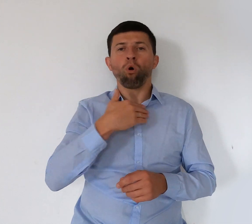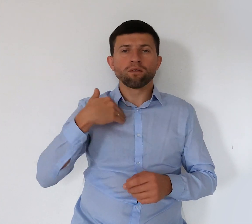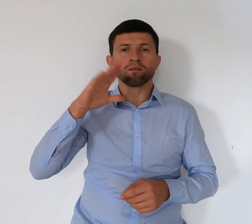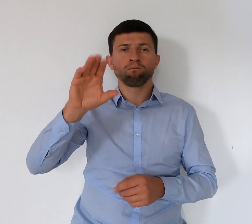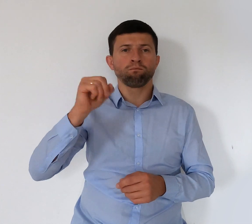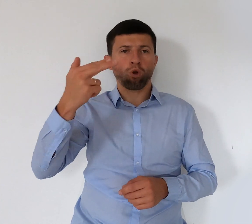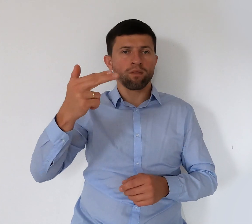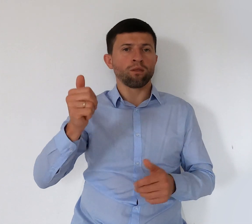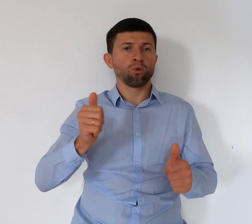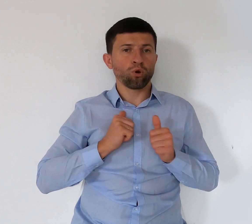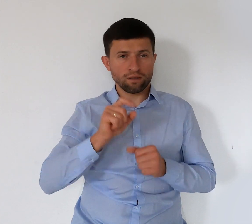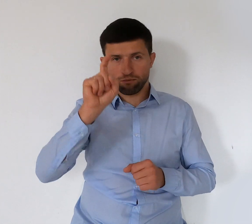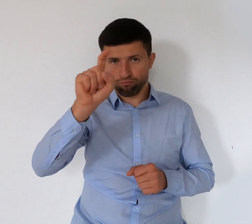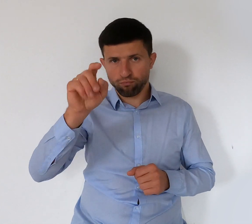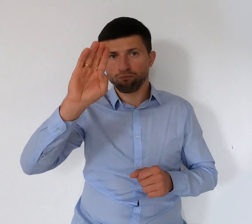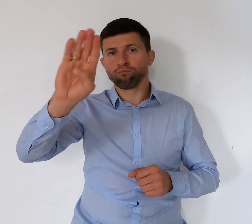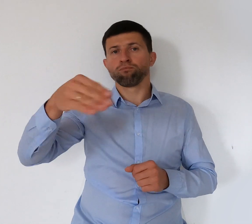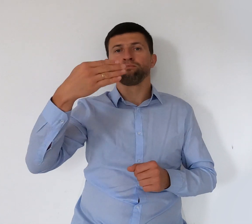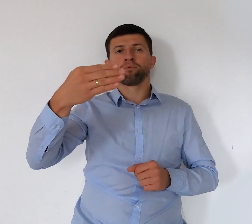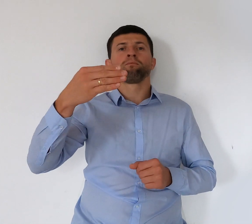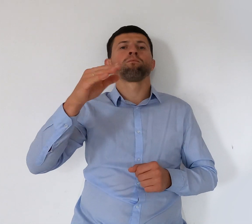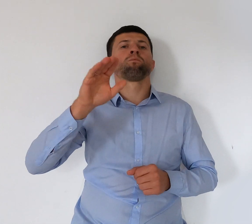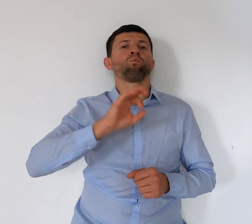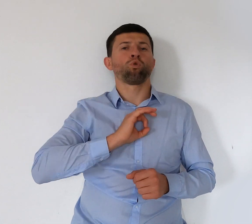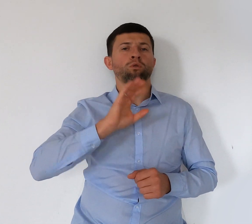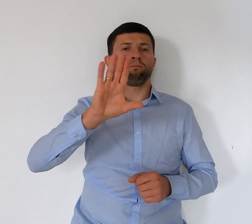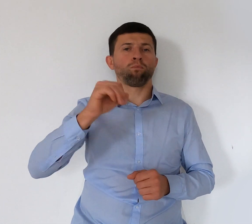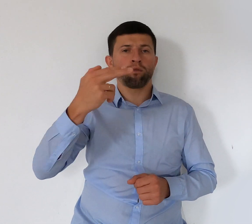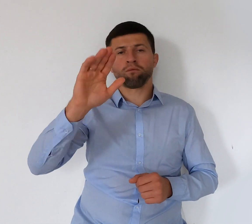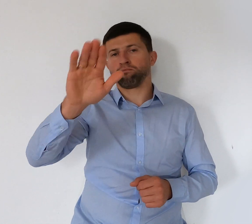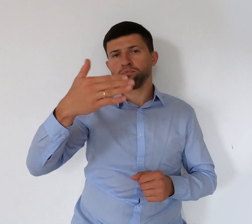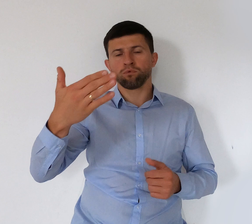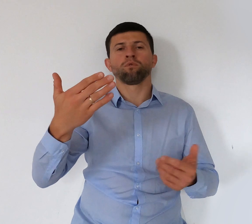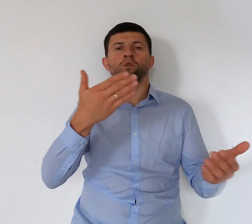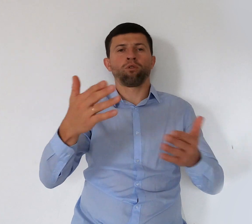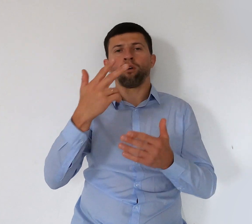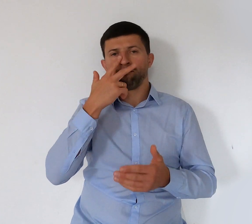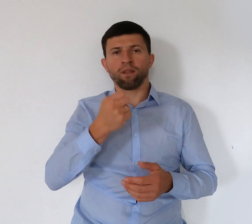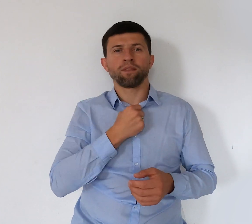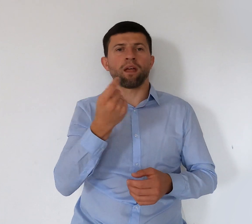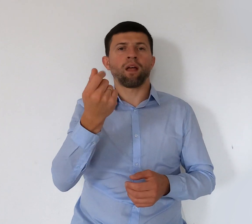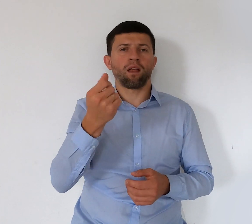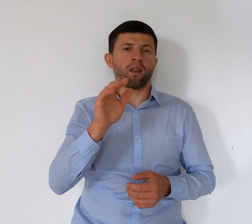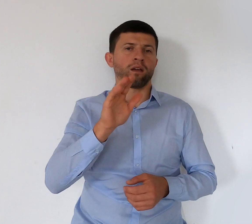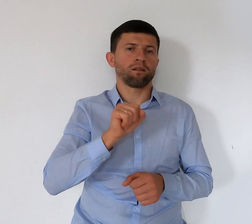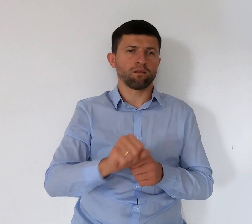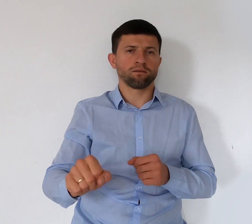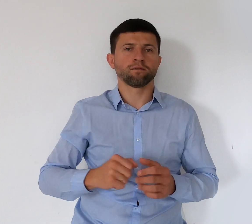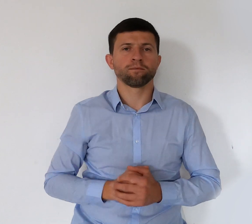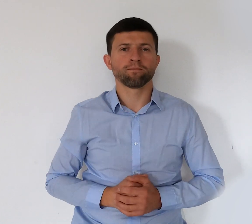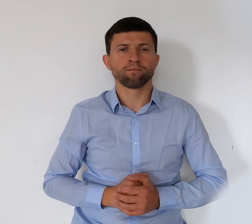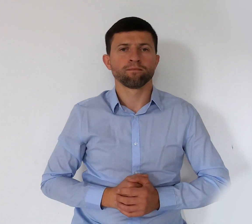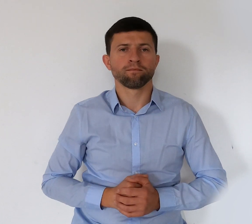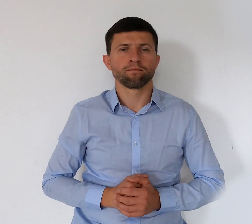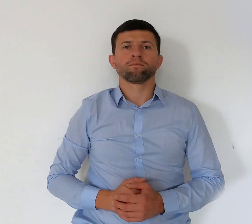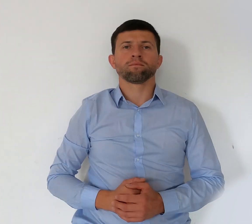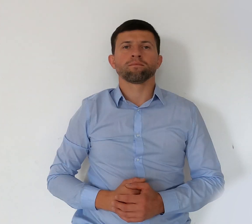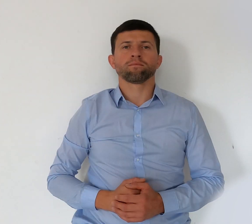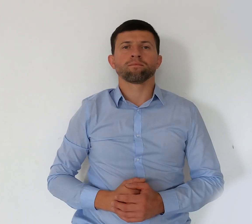w zakładce: Polski Bon Turystyczny / Mój bon